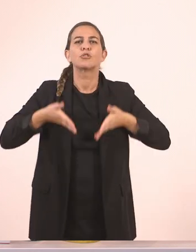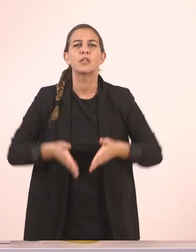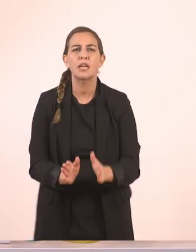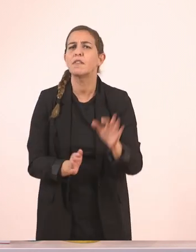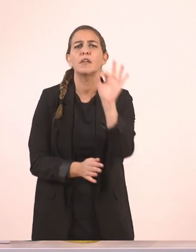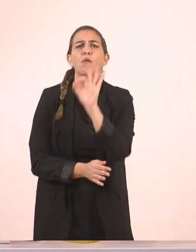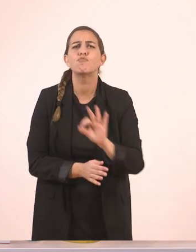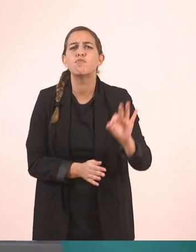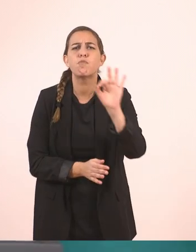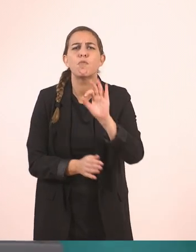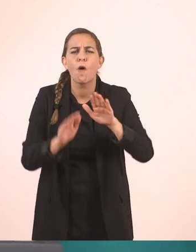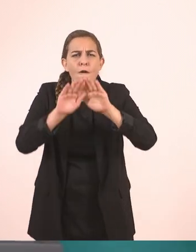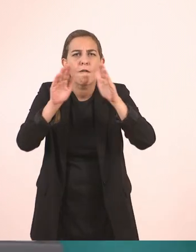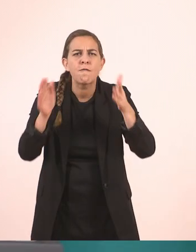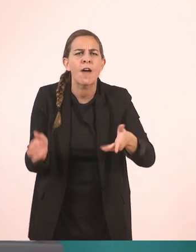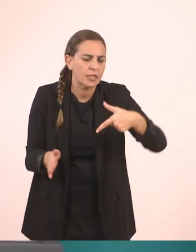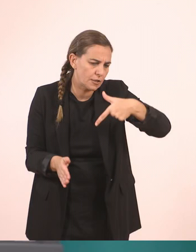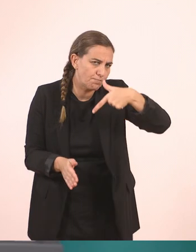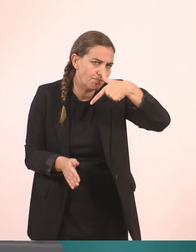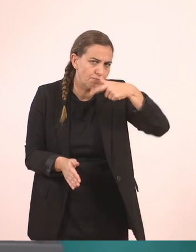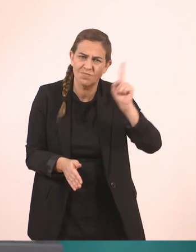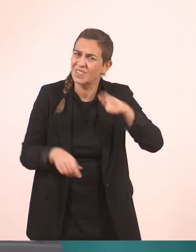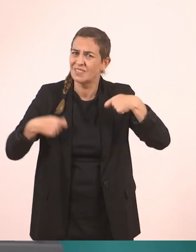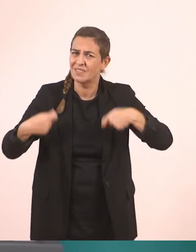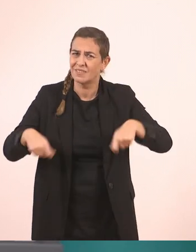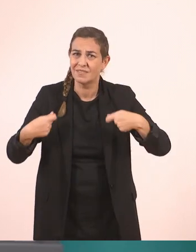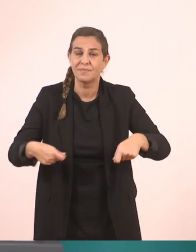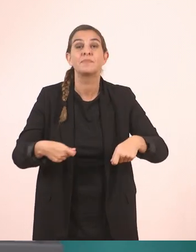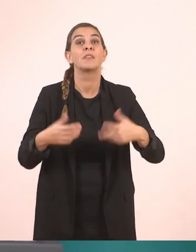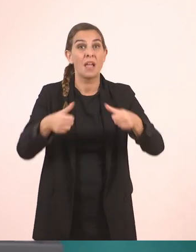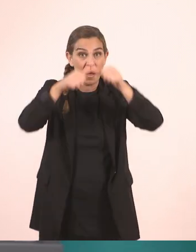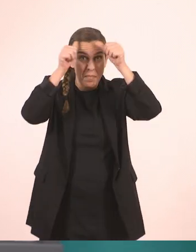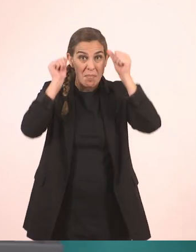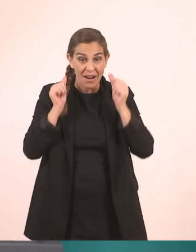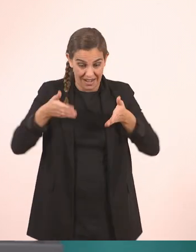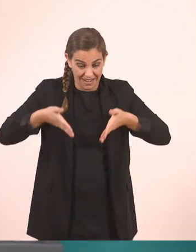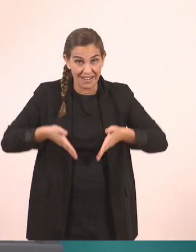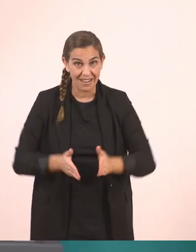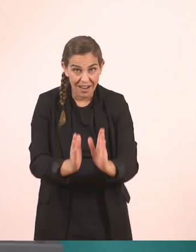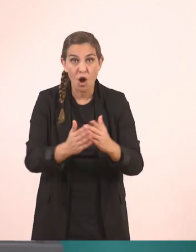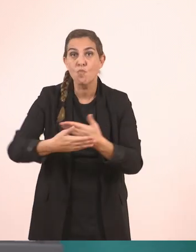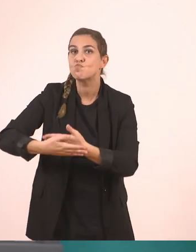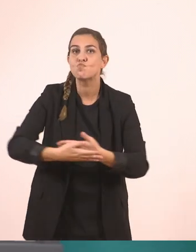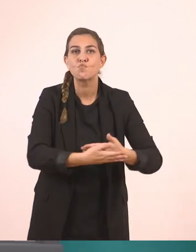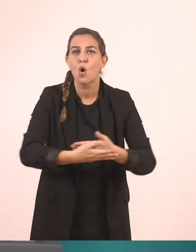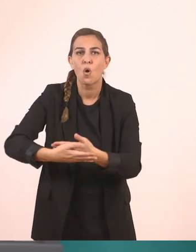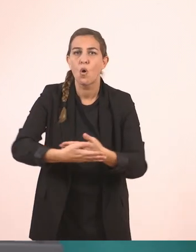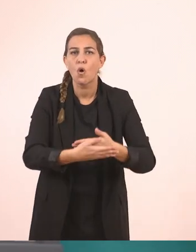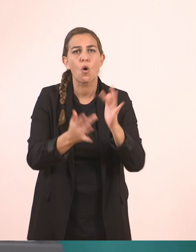Και μάλιστα η Παναγία όταν τον γέννησε τον σπαργάνωσε, δηλαδή, τον τύλιξε, τον φάσκιωσε,